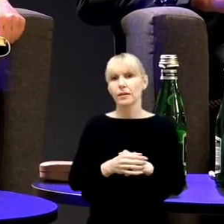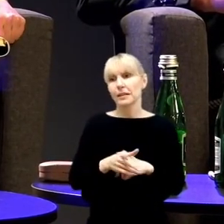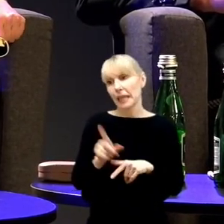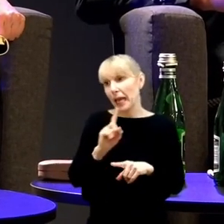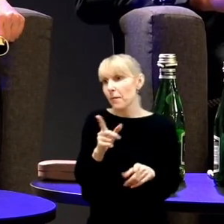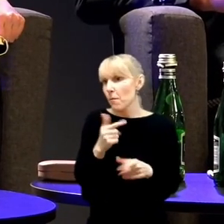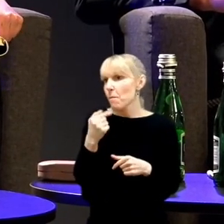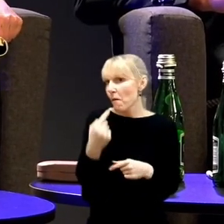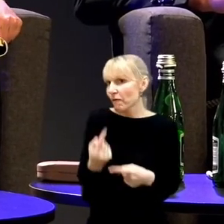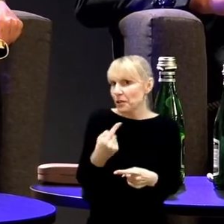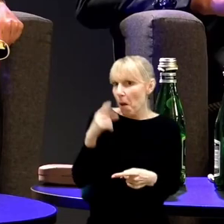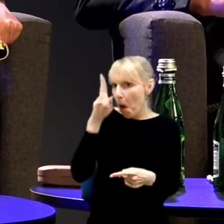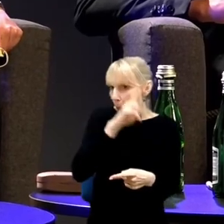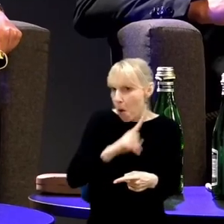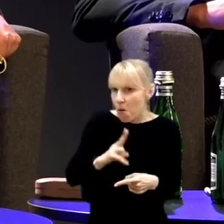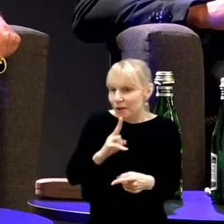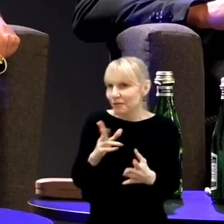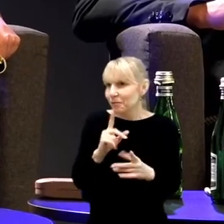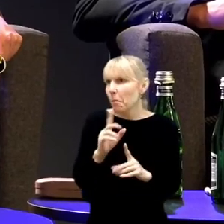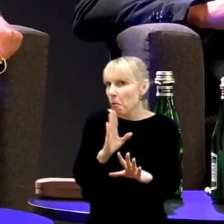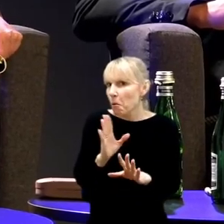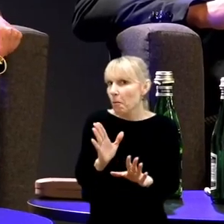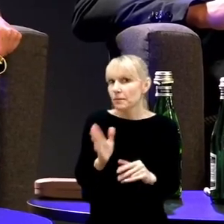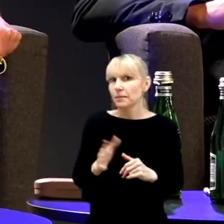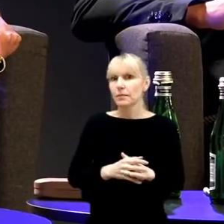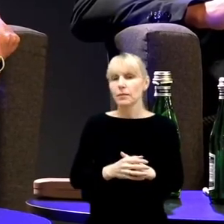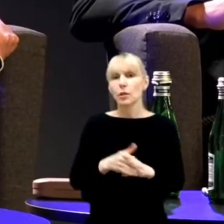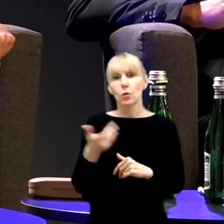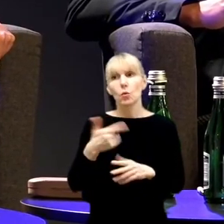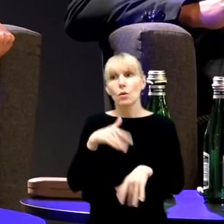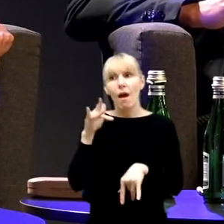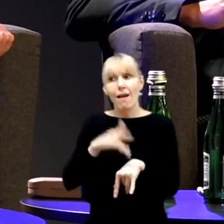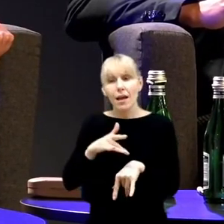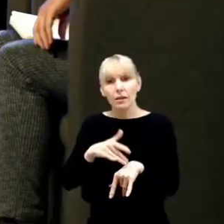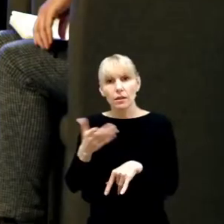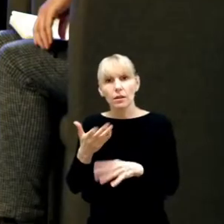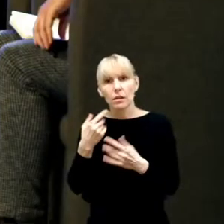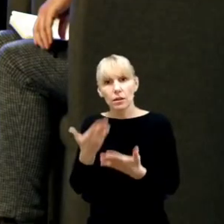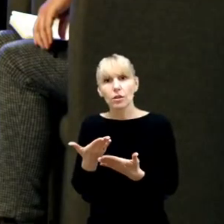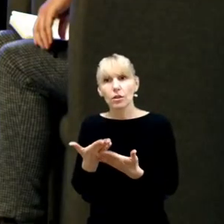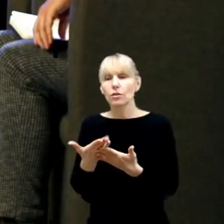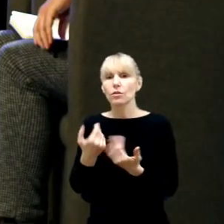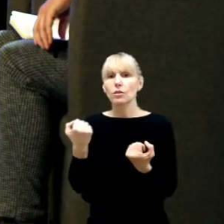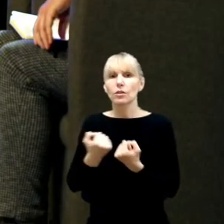przynosi dużo lepsze rezultaty niż podejście deweloperskie pod tytułem "ilość".